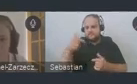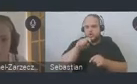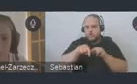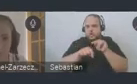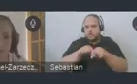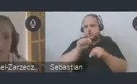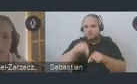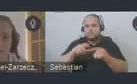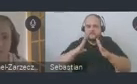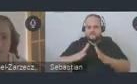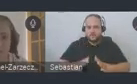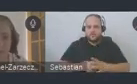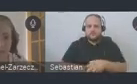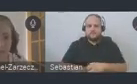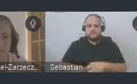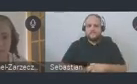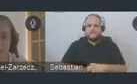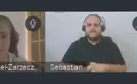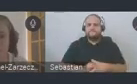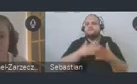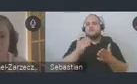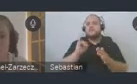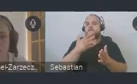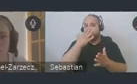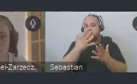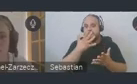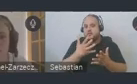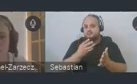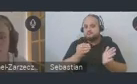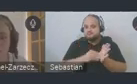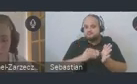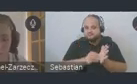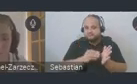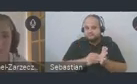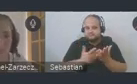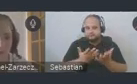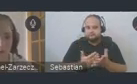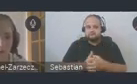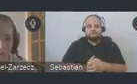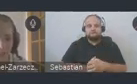No i jak to wygląda w praktyce? Na przykład w tym scenariuszu, który macie na platformie,